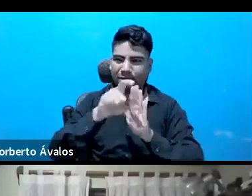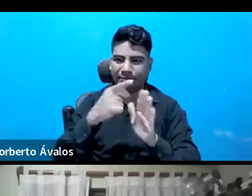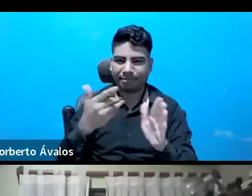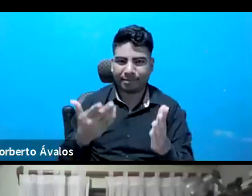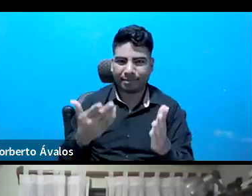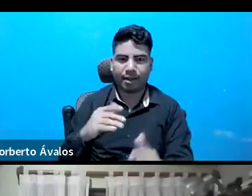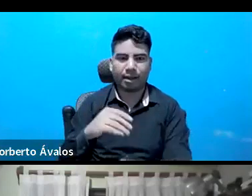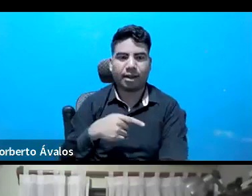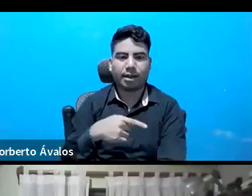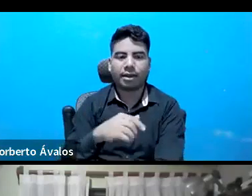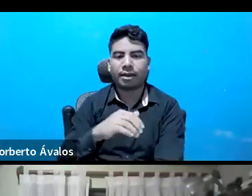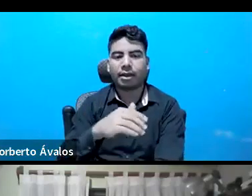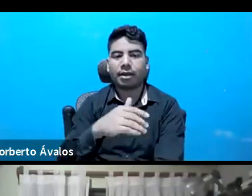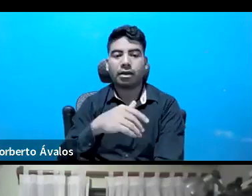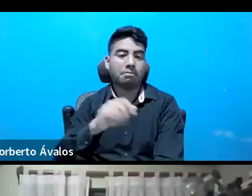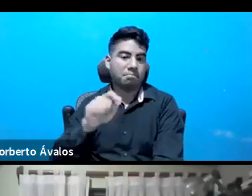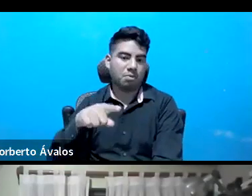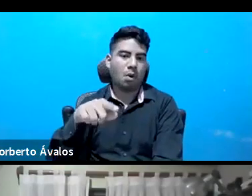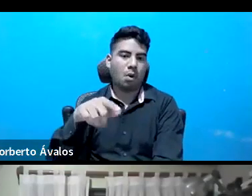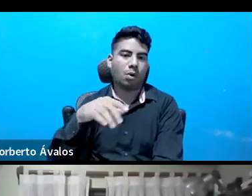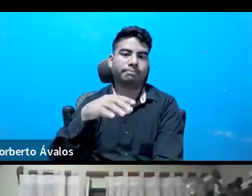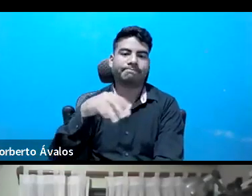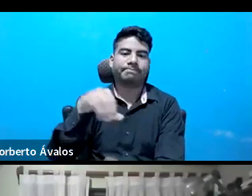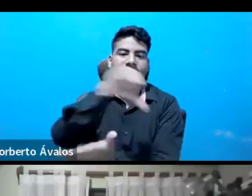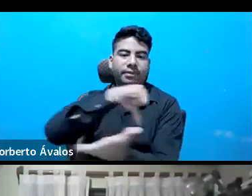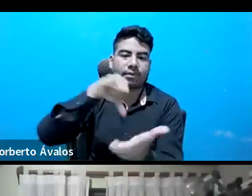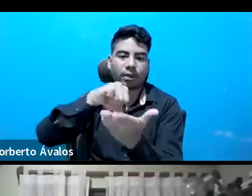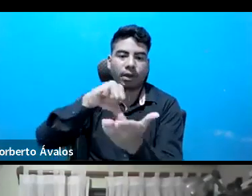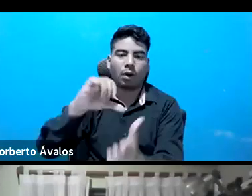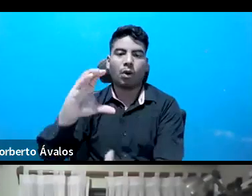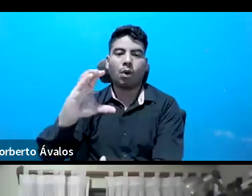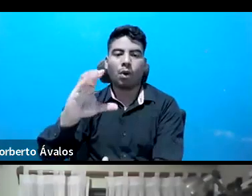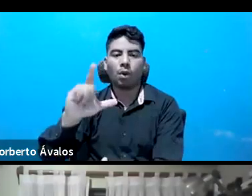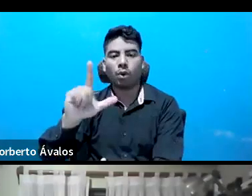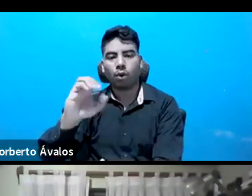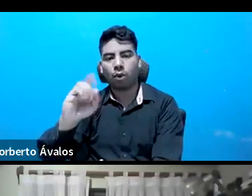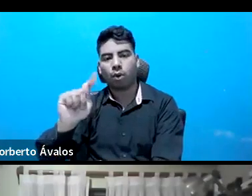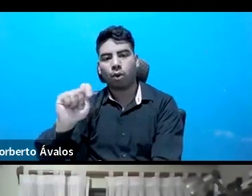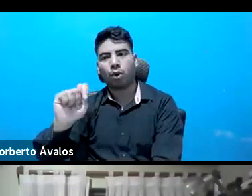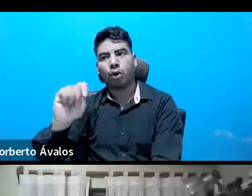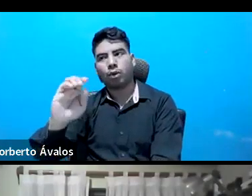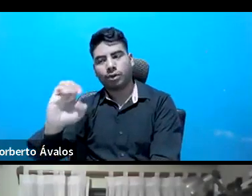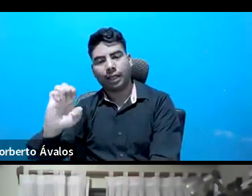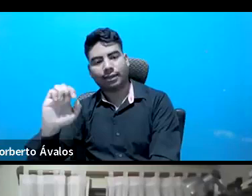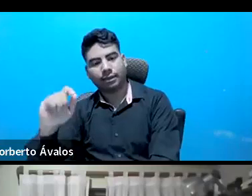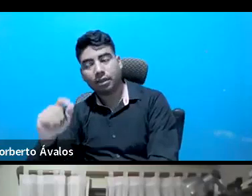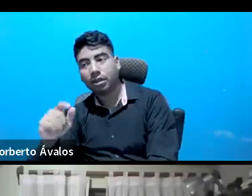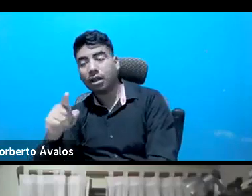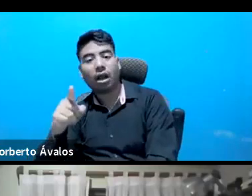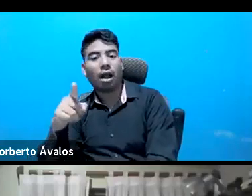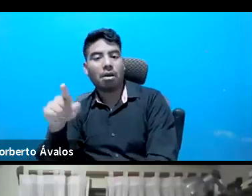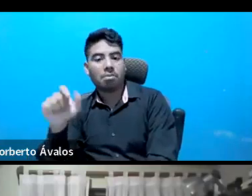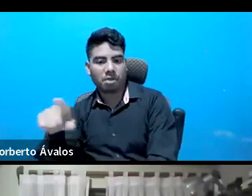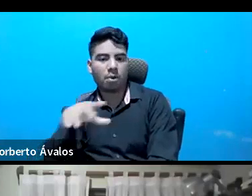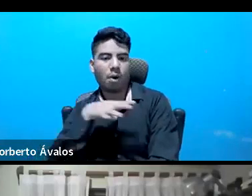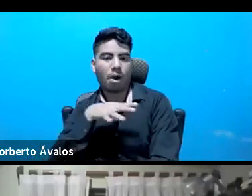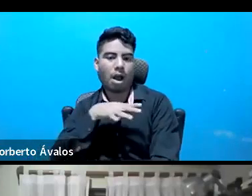redes allí, hasta, a veces publico cursos, esta If y Fish Eve con ta If Yfis If, con F el centro If Yfis If, con F el centro Clout e Iai un ro Clotet he ahí hay un buen programa de stutine tiene creo